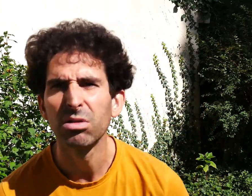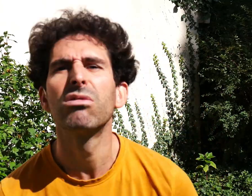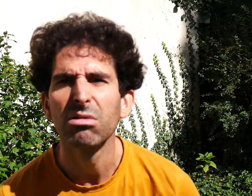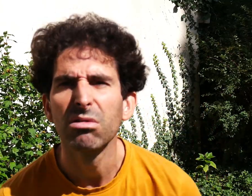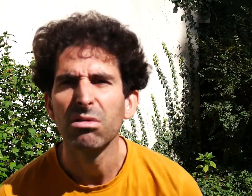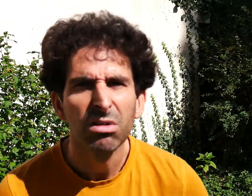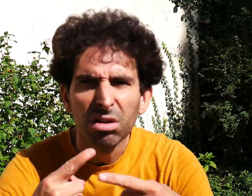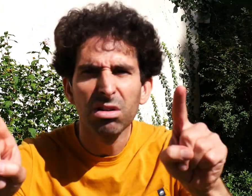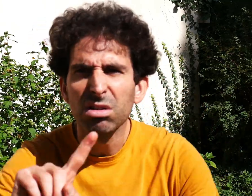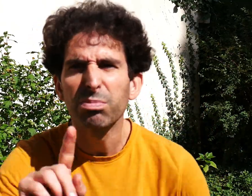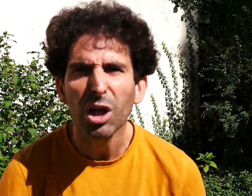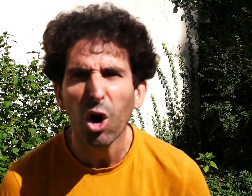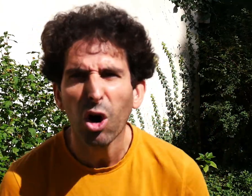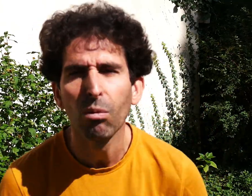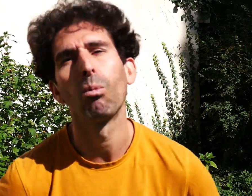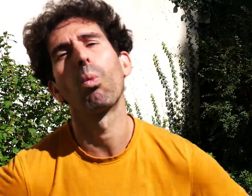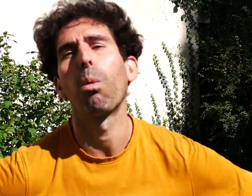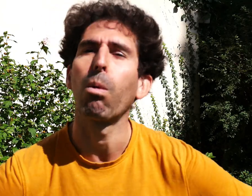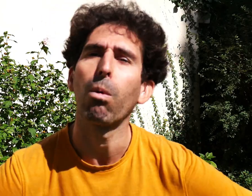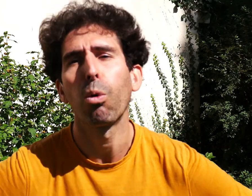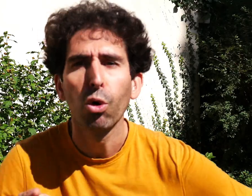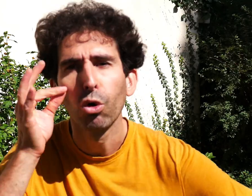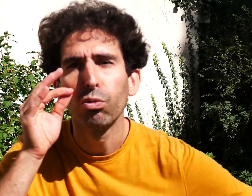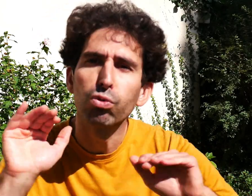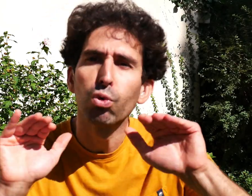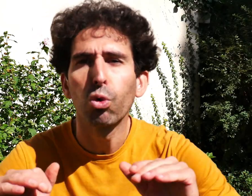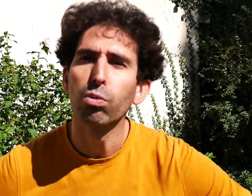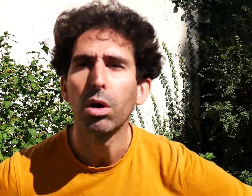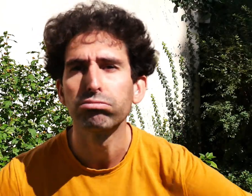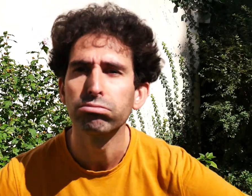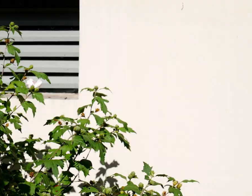Quoi, tu n'es pas d'accord ? Roooh, ils sont mignons quand même.